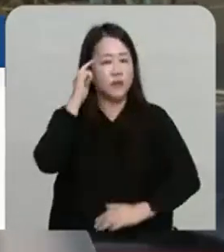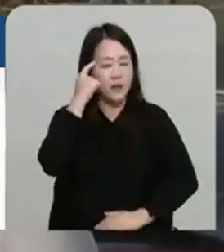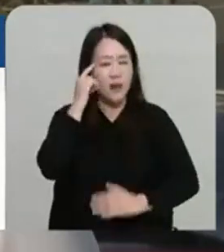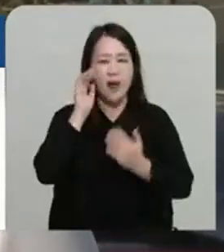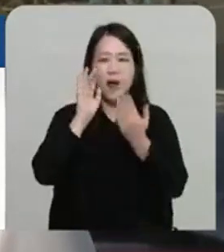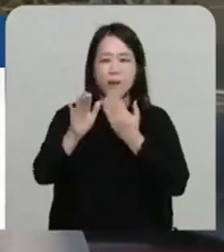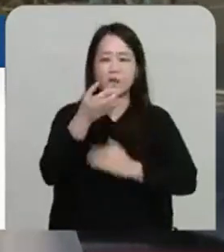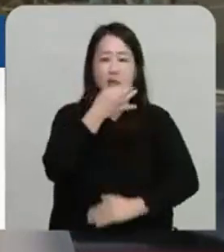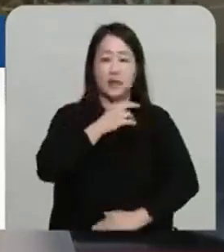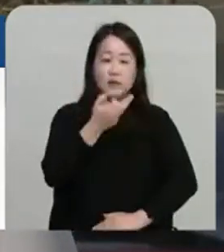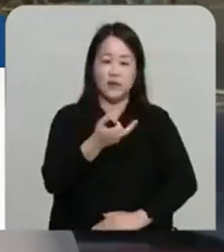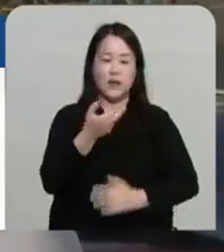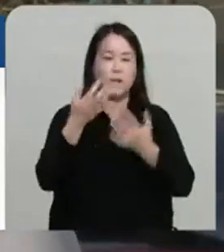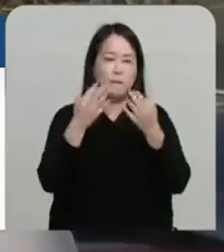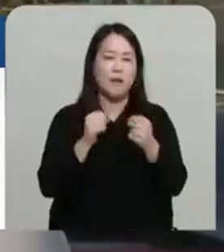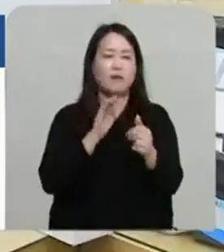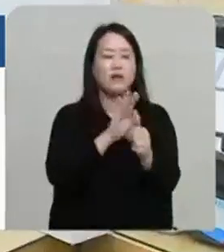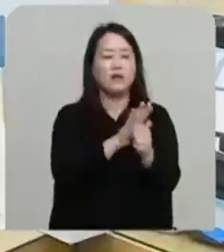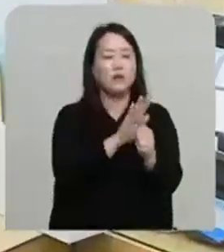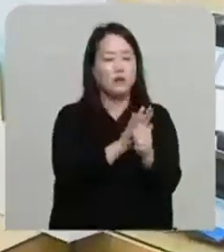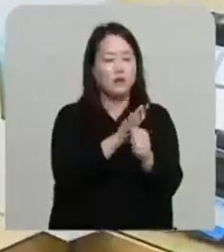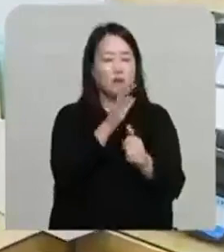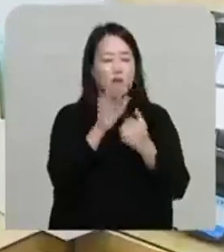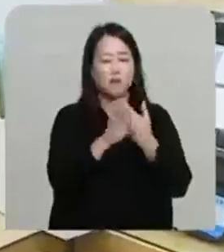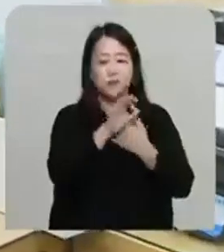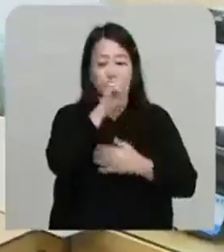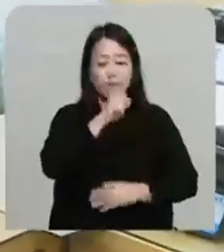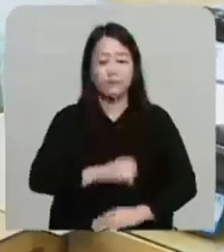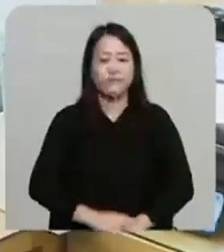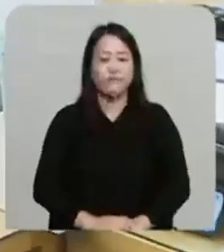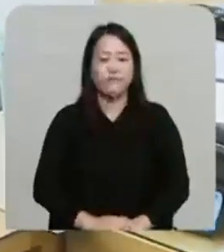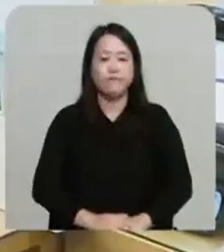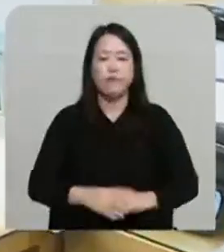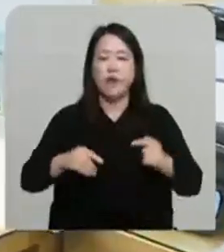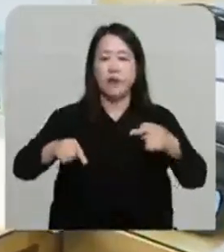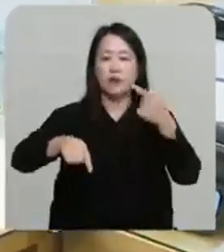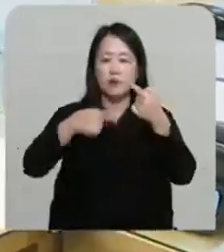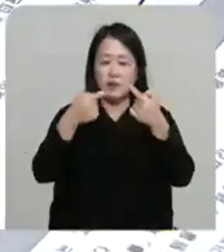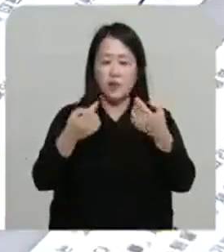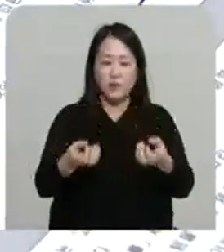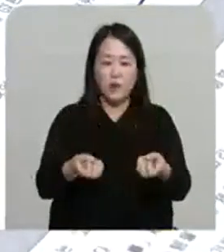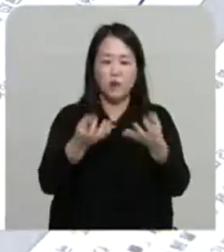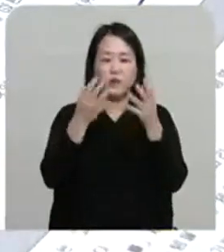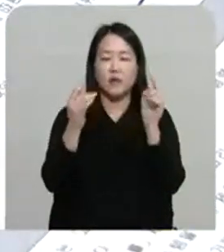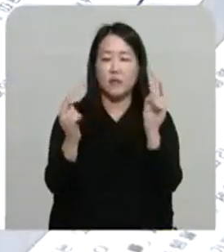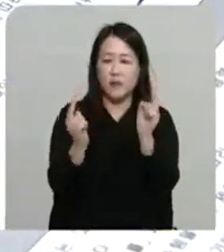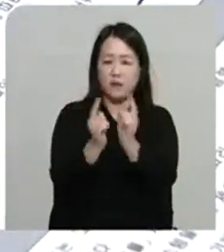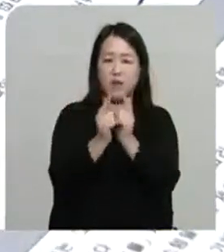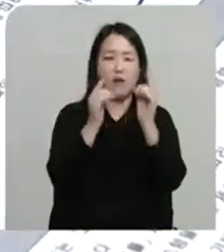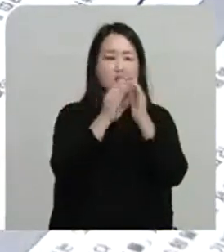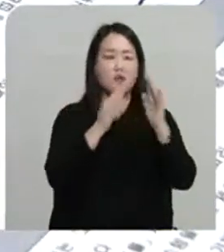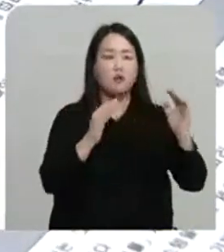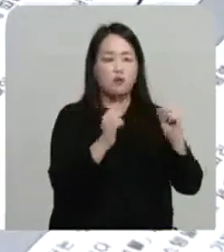일들이 있었으면 좋겠고... 설 명절을 맞아 전라북도와 14개 시군이 출향인사 등을 중심으로